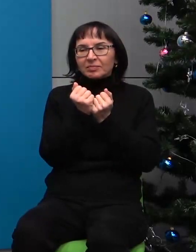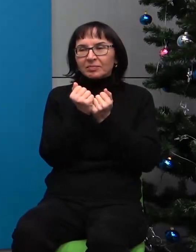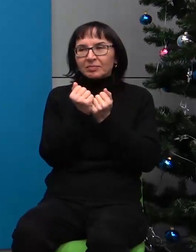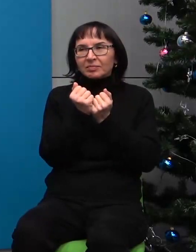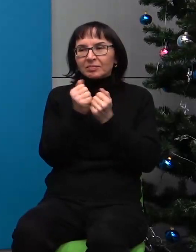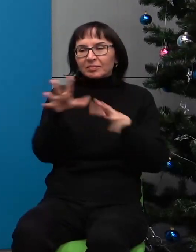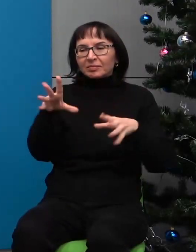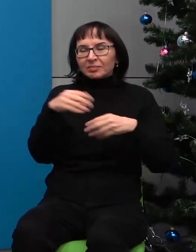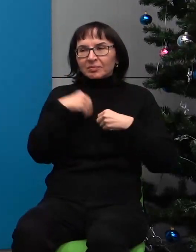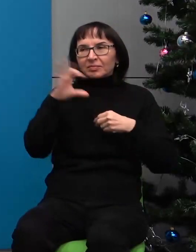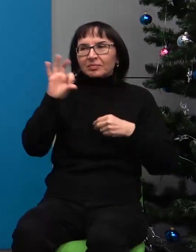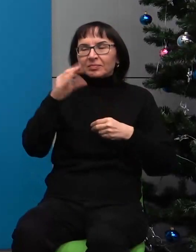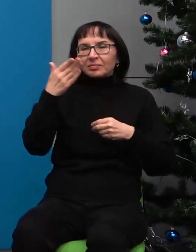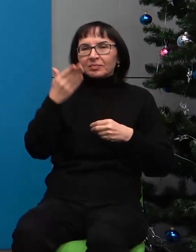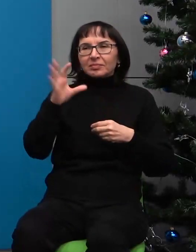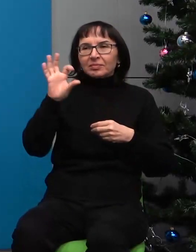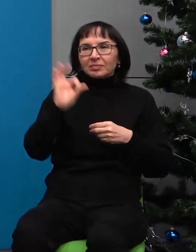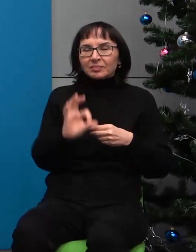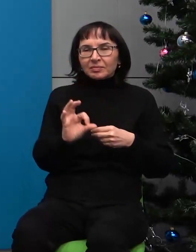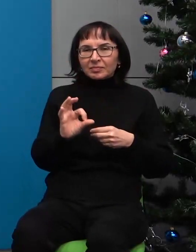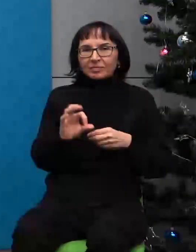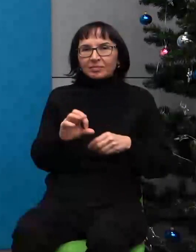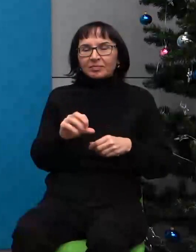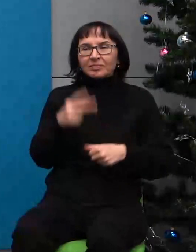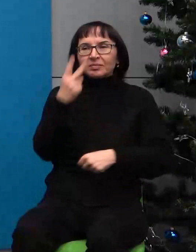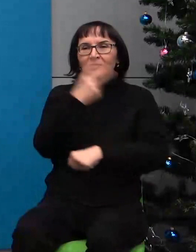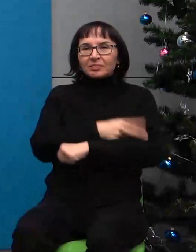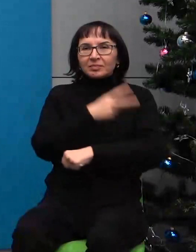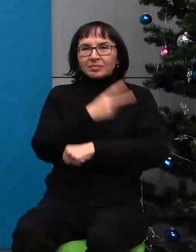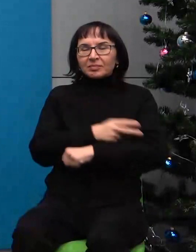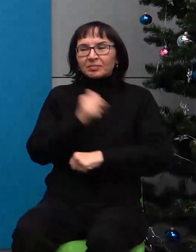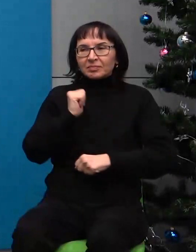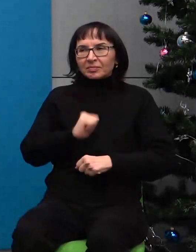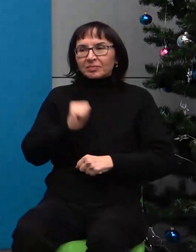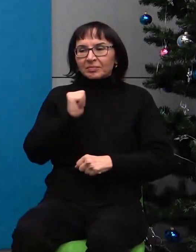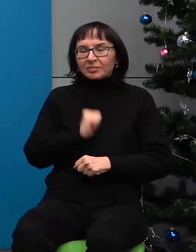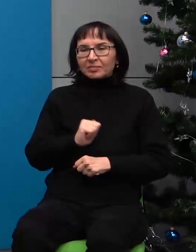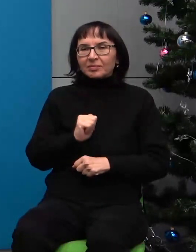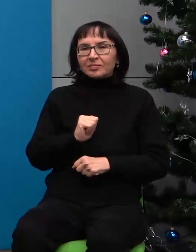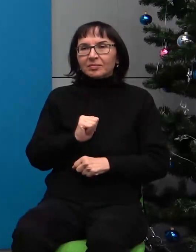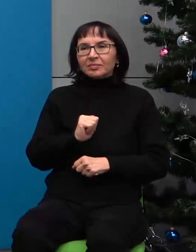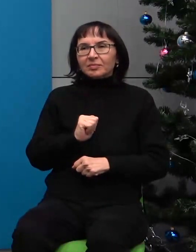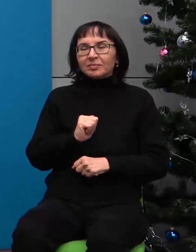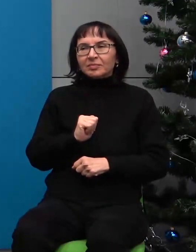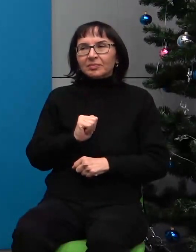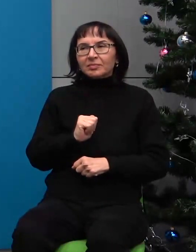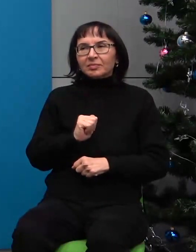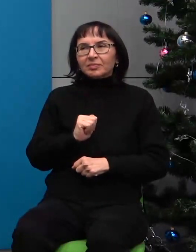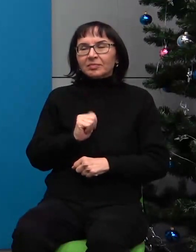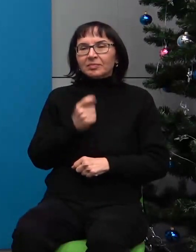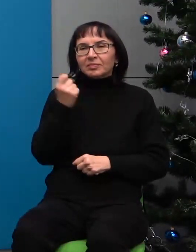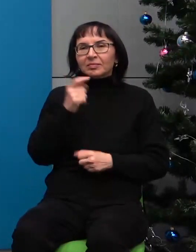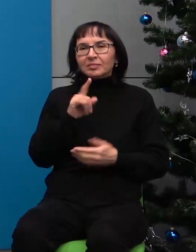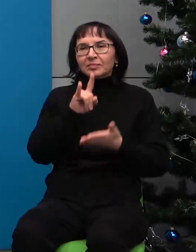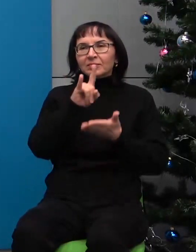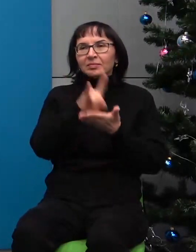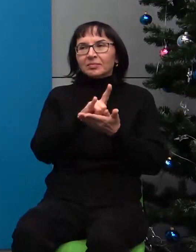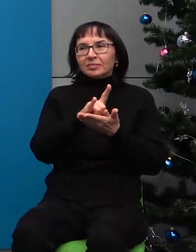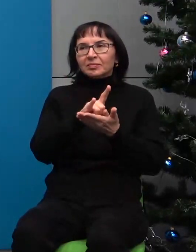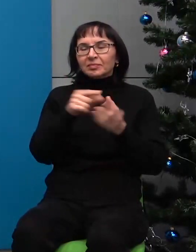i jadę na San Francisco na lotnisko i wypadła mi taka kartka właśnie.